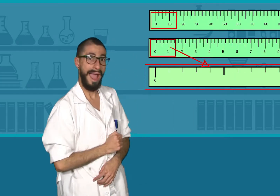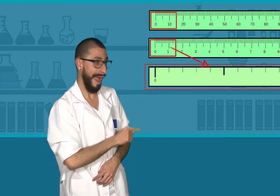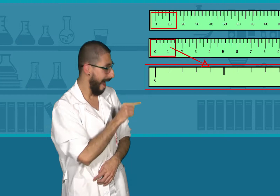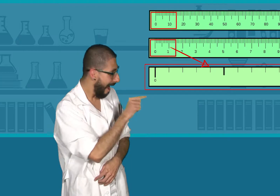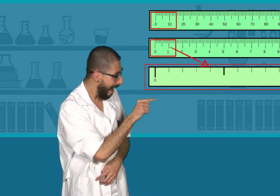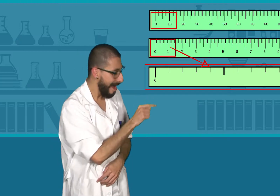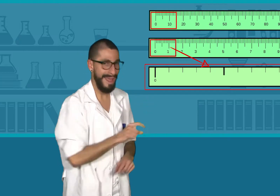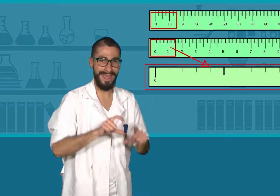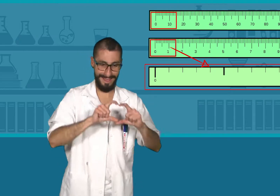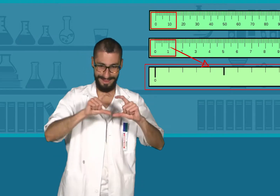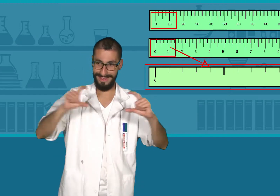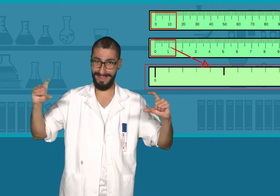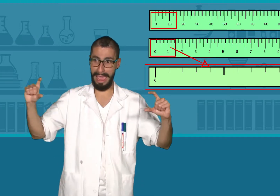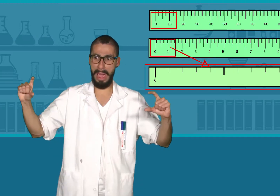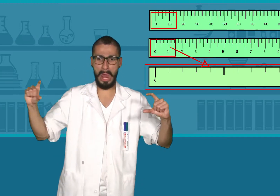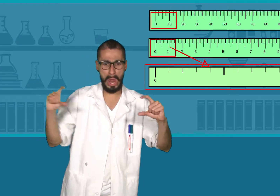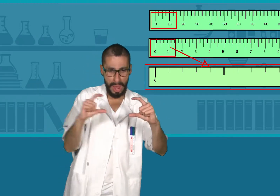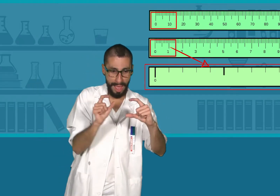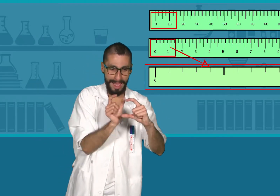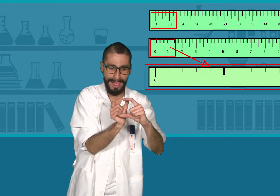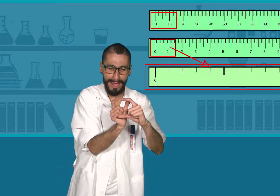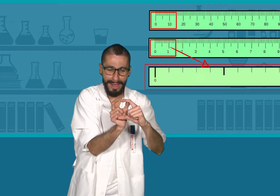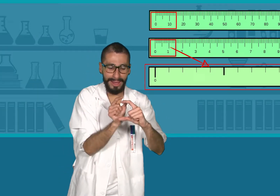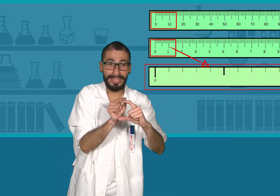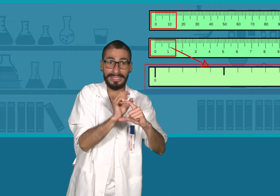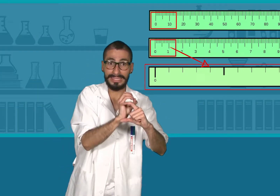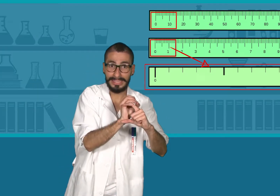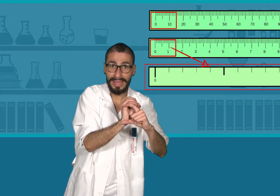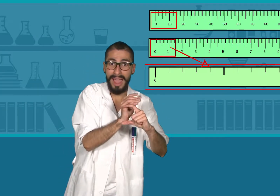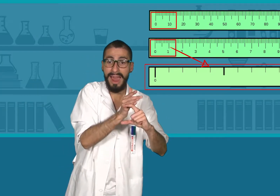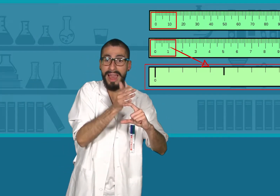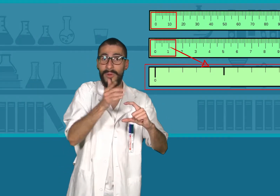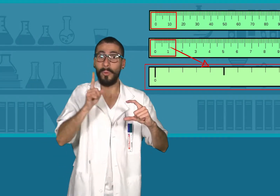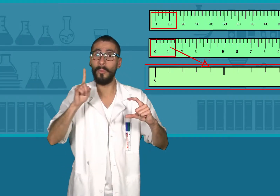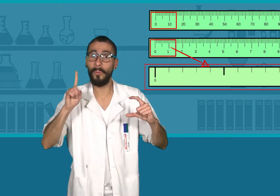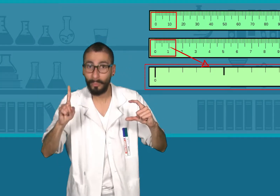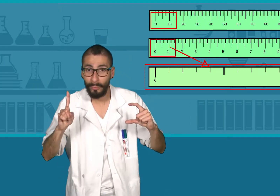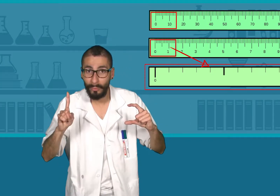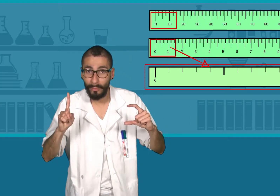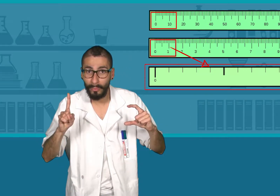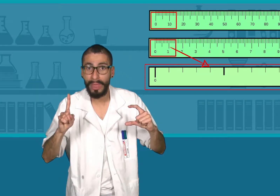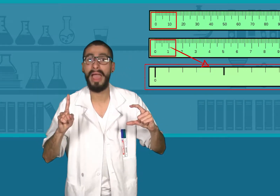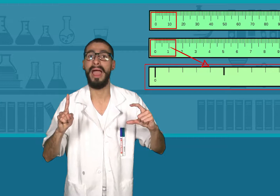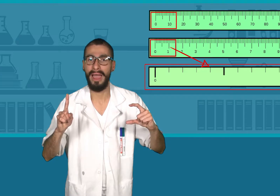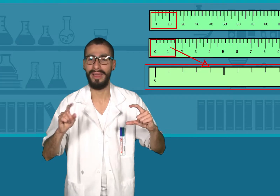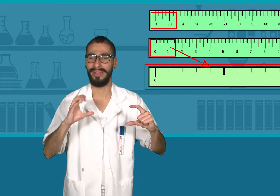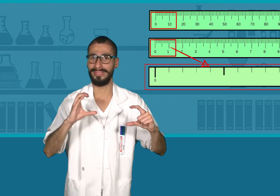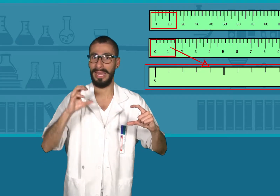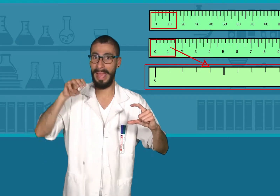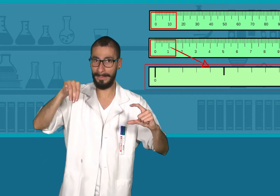Bien, aquí podemos observar en la regla un centímetro,